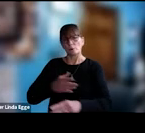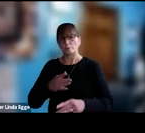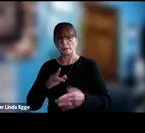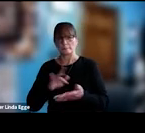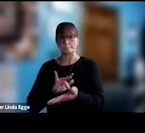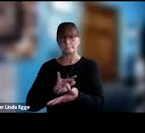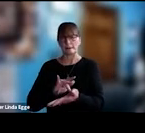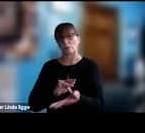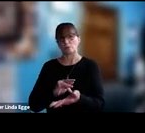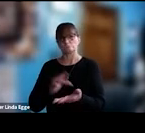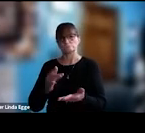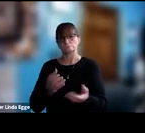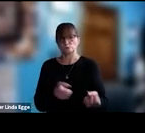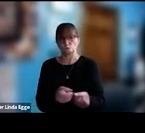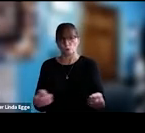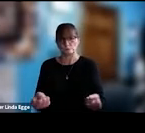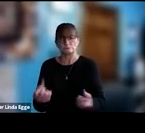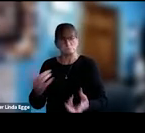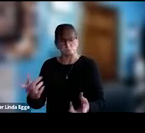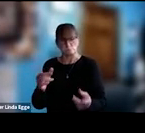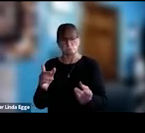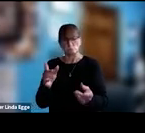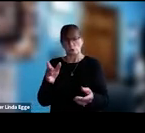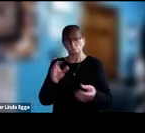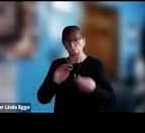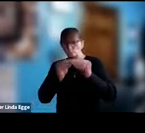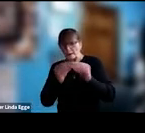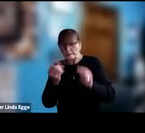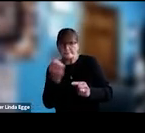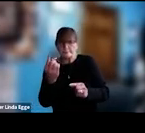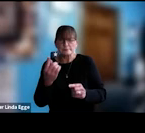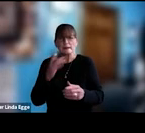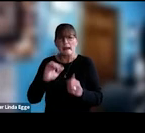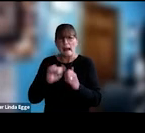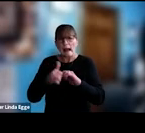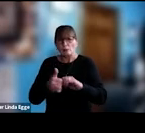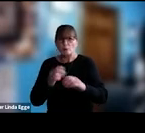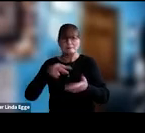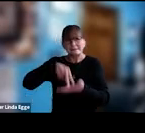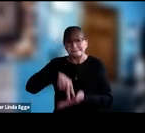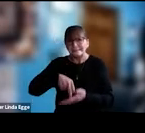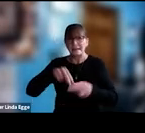en los que califican las cosas, por ejemplo, cuánto tiempo pueden estar de pie, cuánto tiempo pueden estar sentados